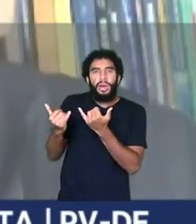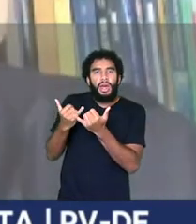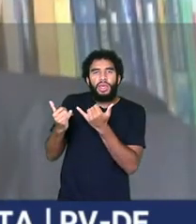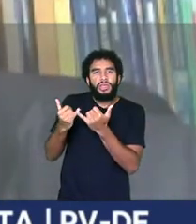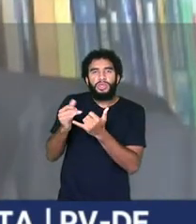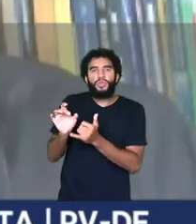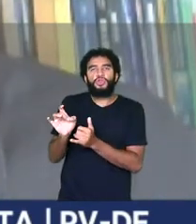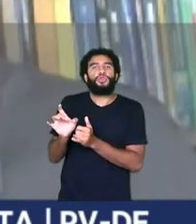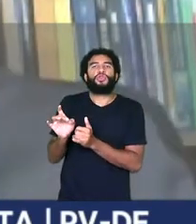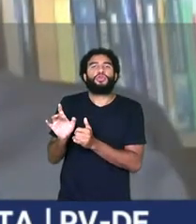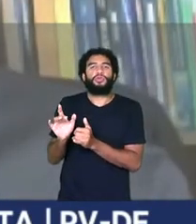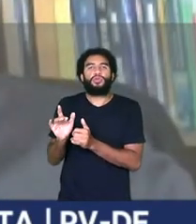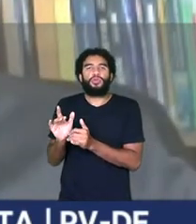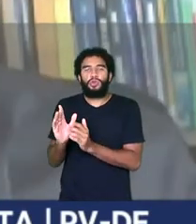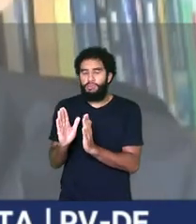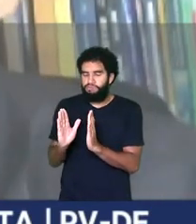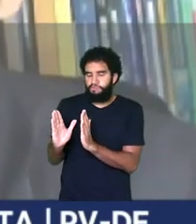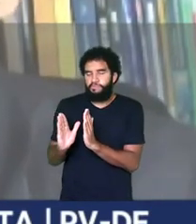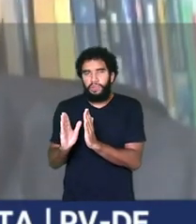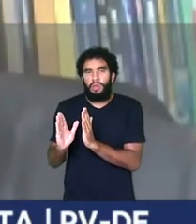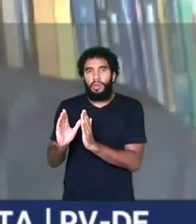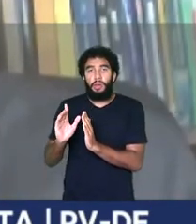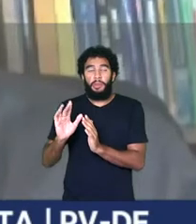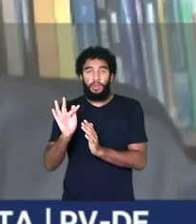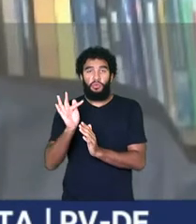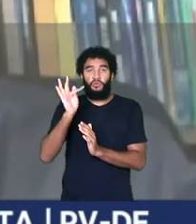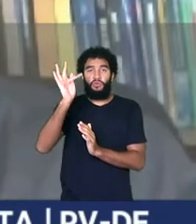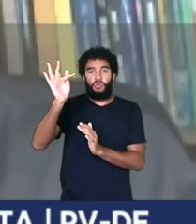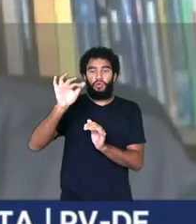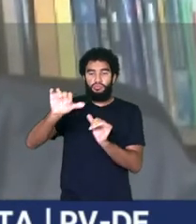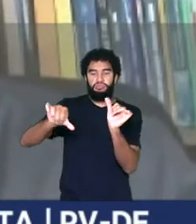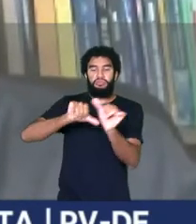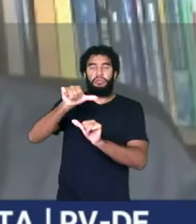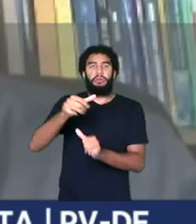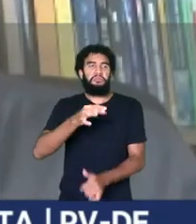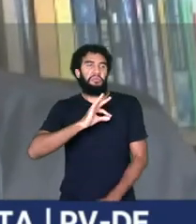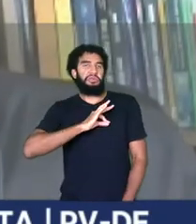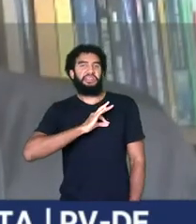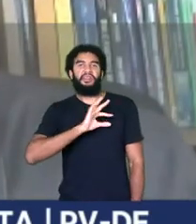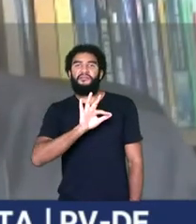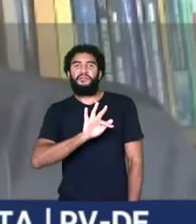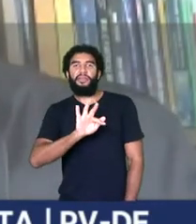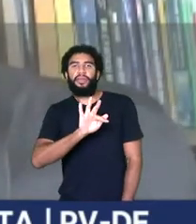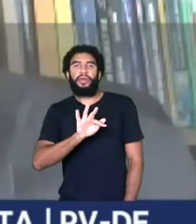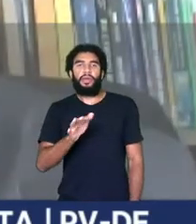PASSAR POR ALI COMO SE DAQUELE FOSSE UM ESTÁ GIO, APENAS UM PASSO RUMO A OUTRO CARGO TALVEZ PARA A POLÍCIA